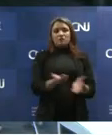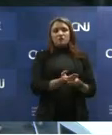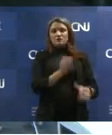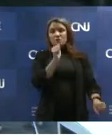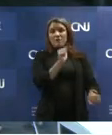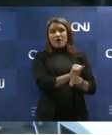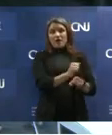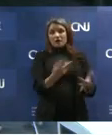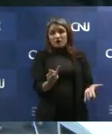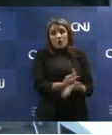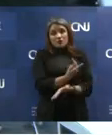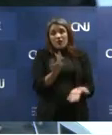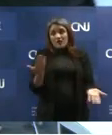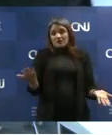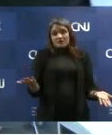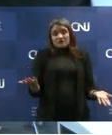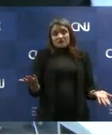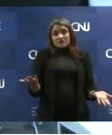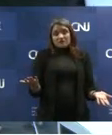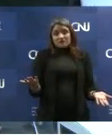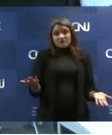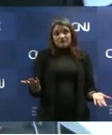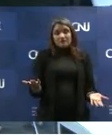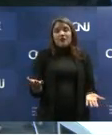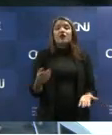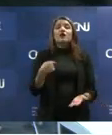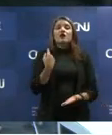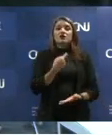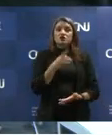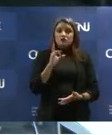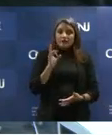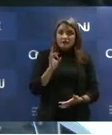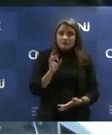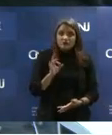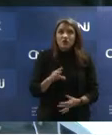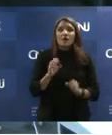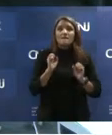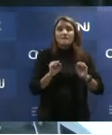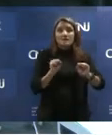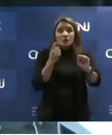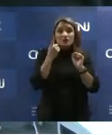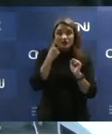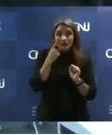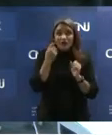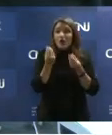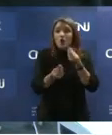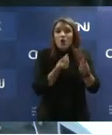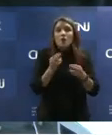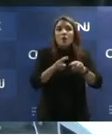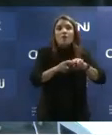E só poderemos averiguar isso por meio de um PAD. Por ora, nós estamos falando em indícios.